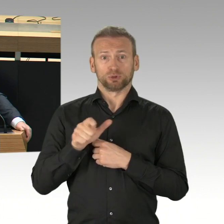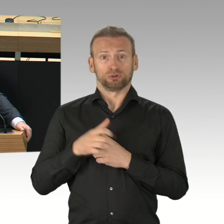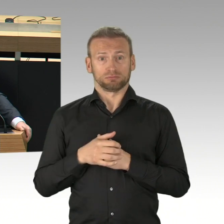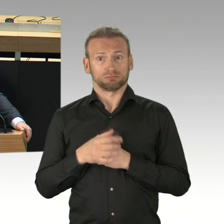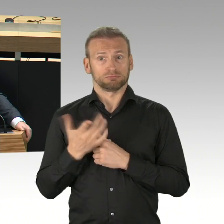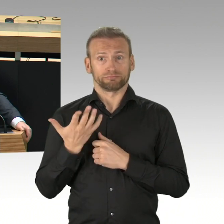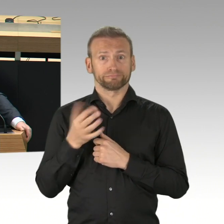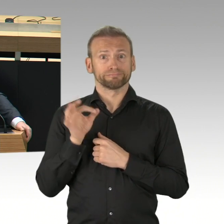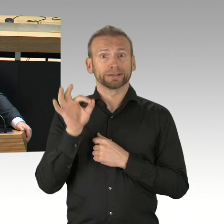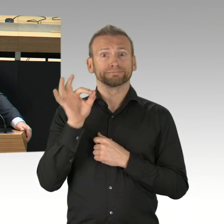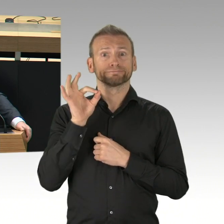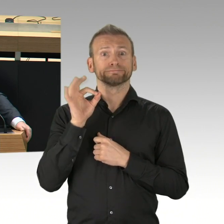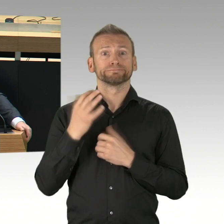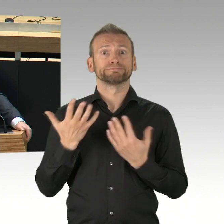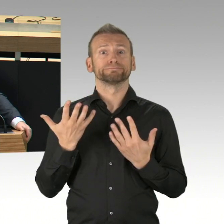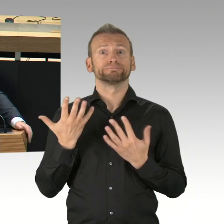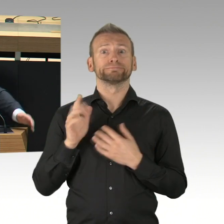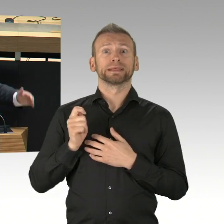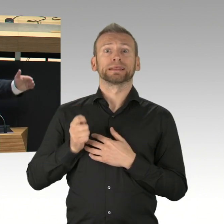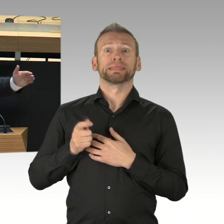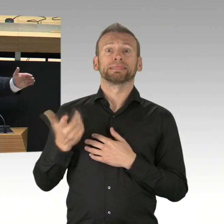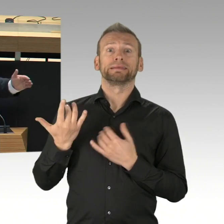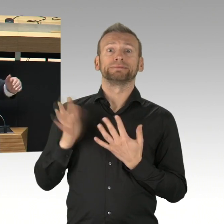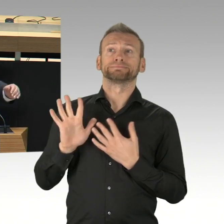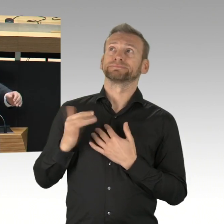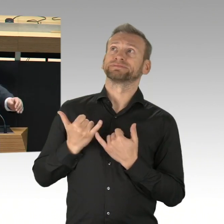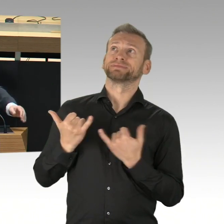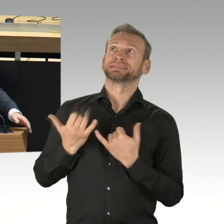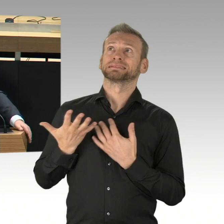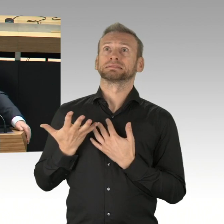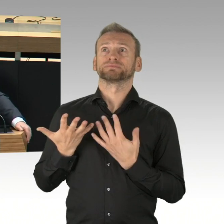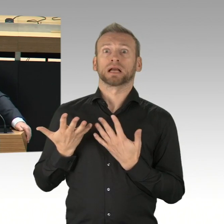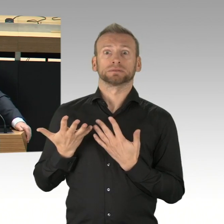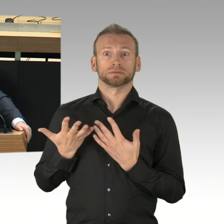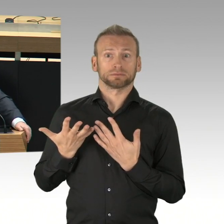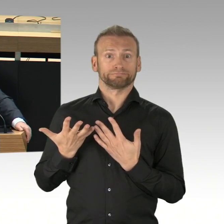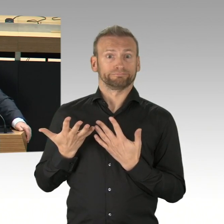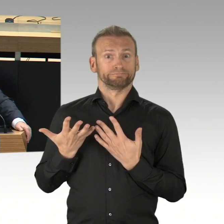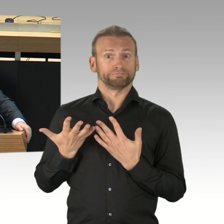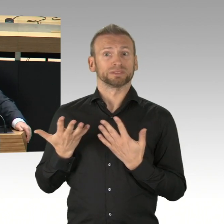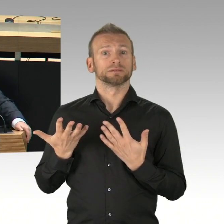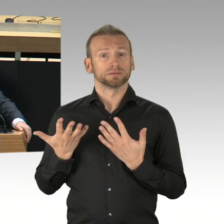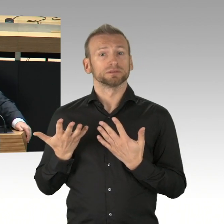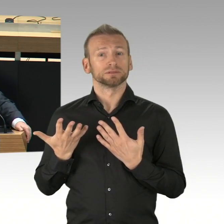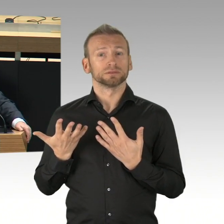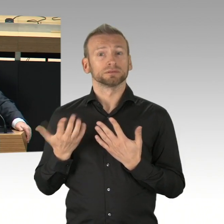und damit treiben Sie das hoch und wir haben ja gelesen, im Verfassungsschutzbericht 2018 steht es ja glasklar drin: